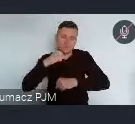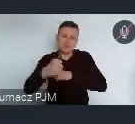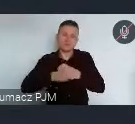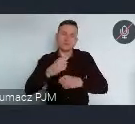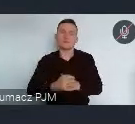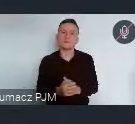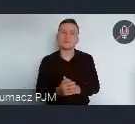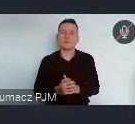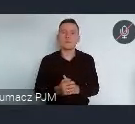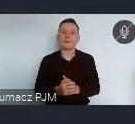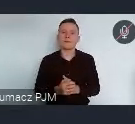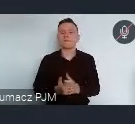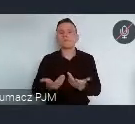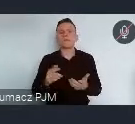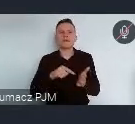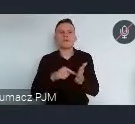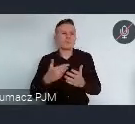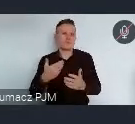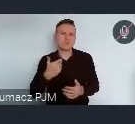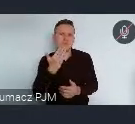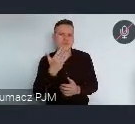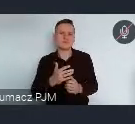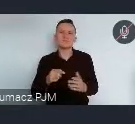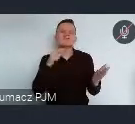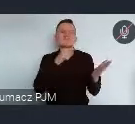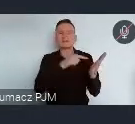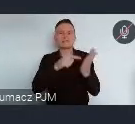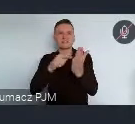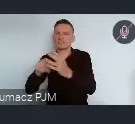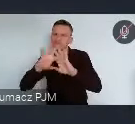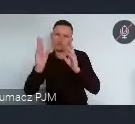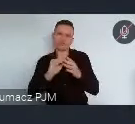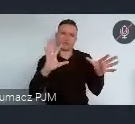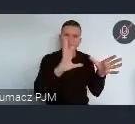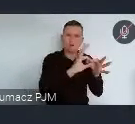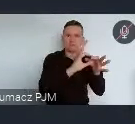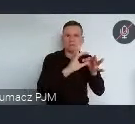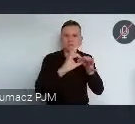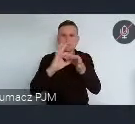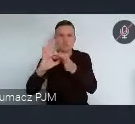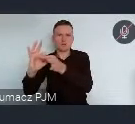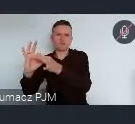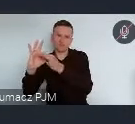Tak jak wspomniałam, te cele są ze sobą powiązane, więc nawet jeżeli w tej chwili